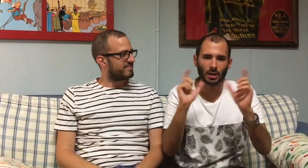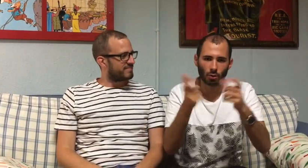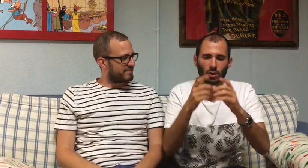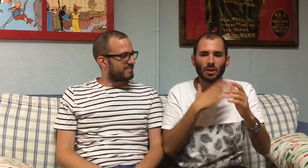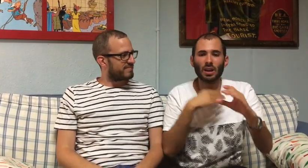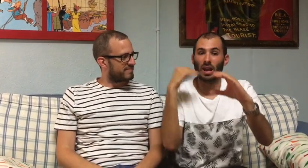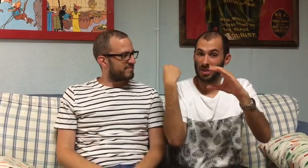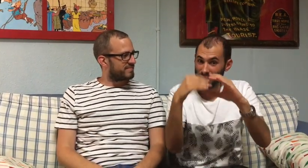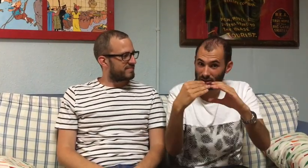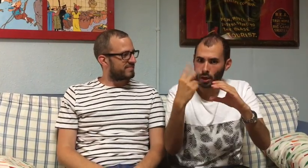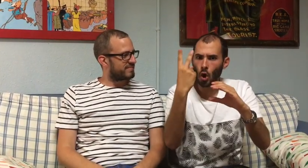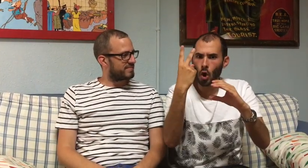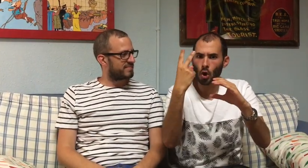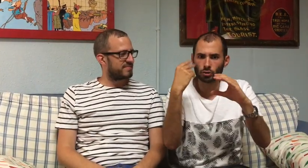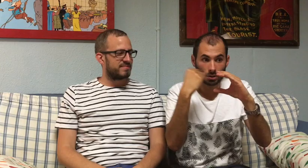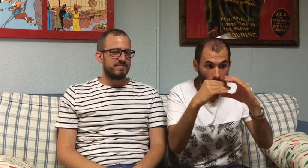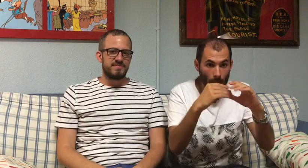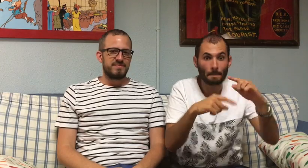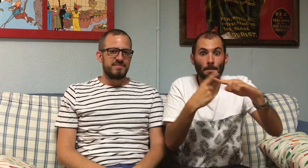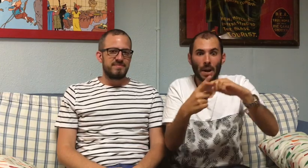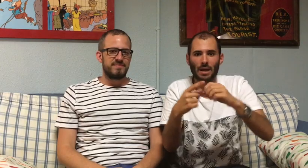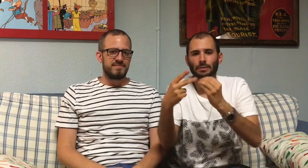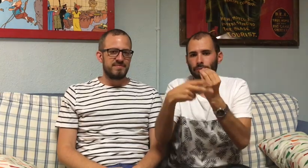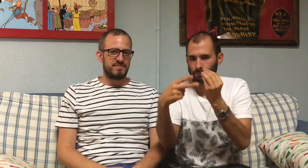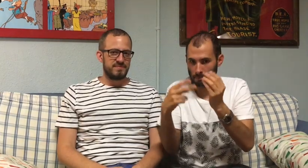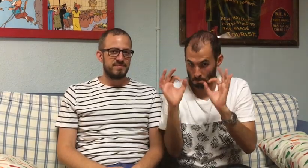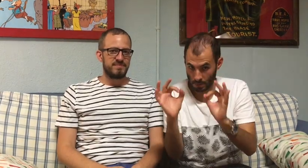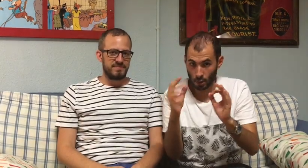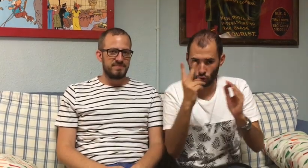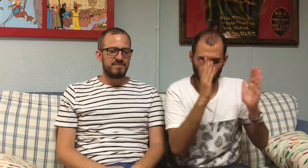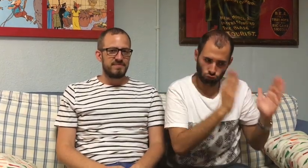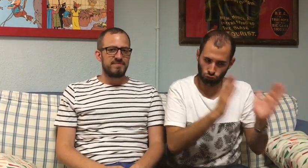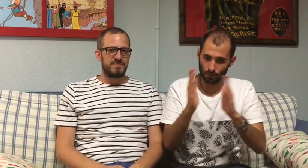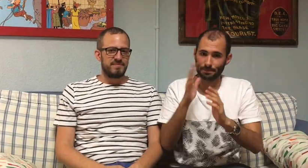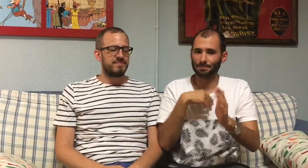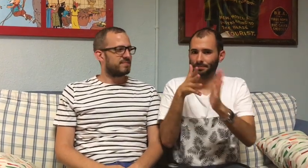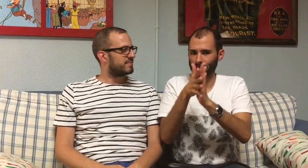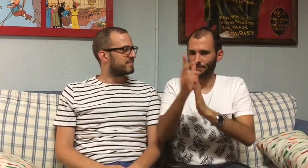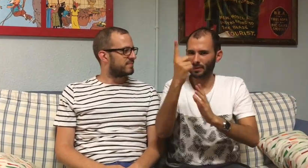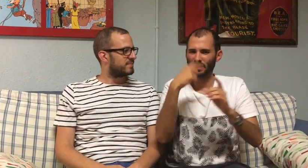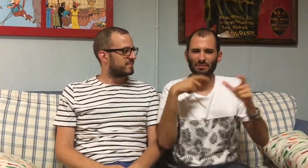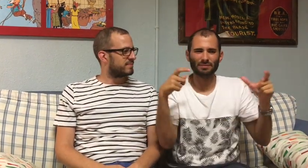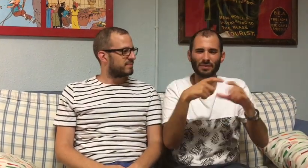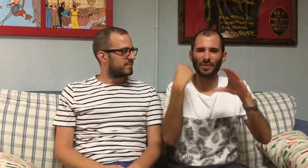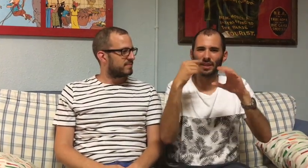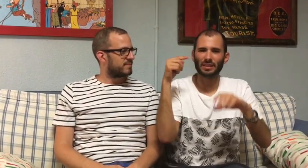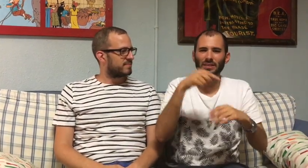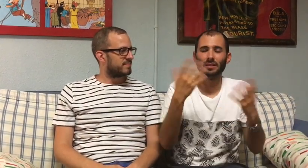Nos hemos reunido tanto la CJS-CNSE, como con Jovesorcan. Han sido dos reuniones, en primer lugar la del Comité Ejecutivo.